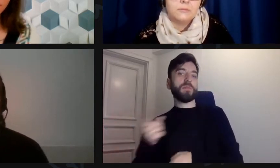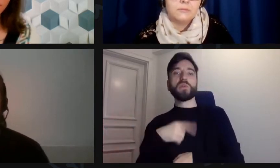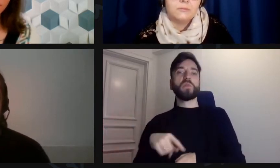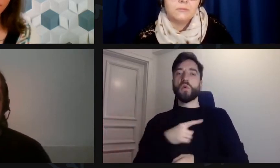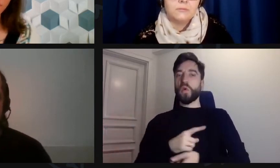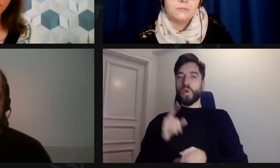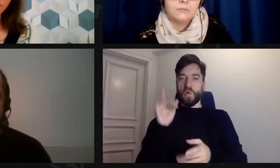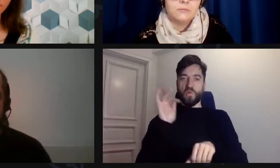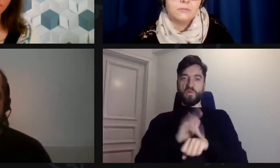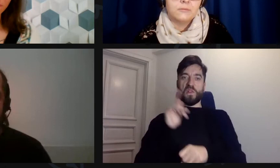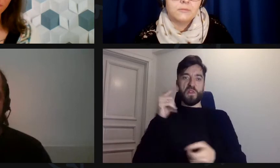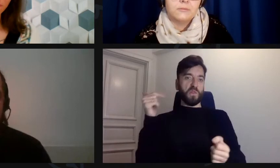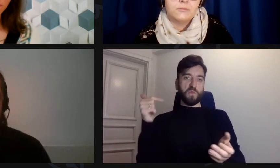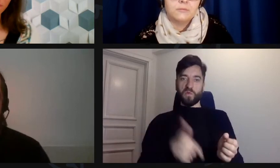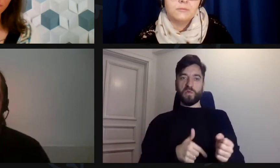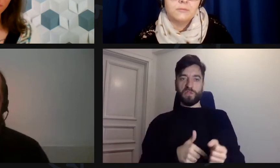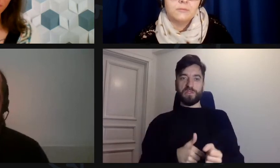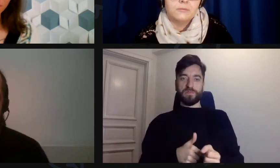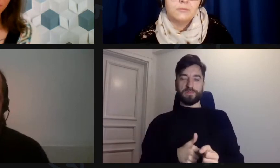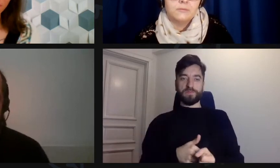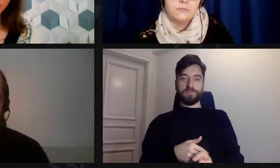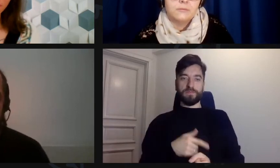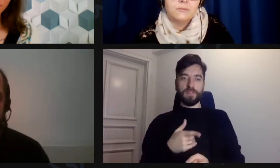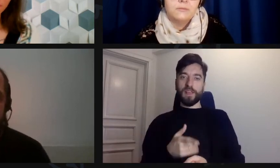To jednak nadal nie jest projekt pedagogiki cyrku.